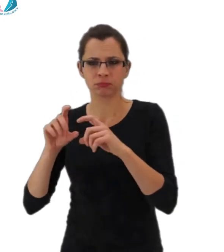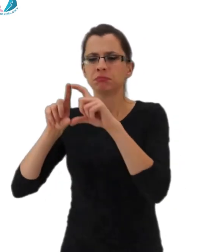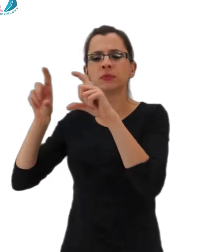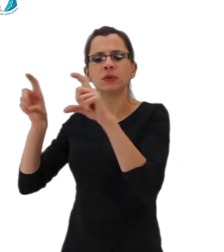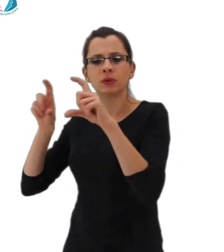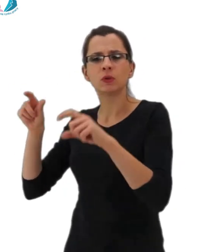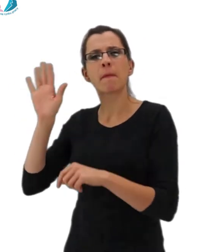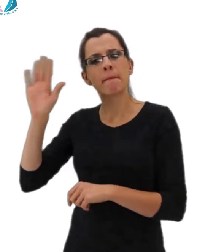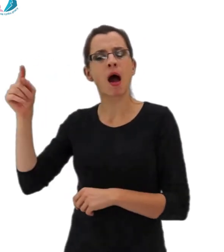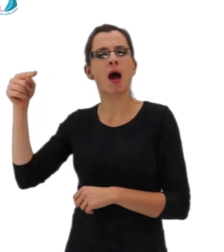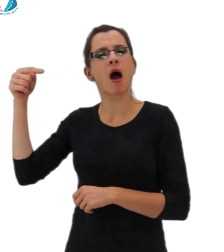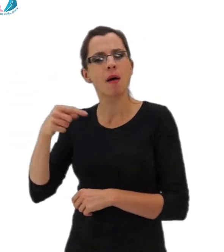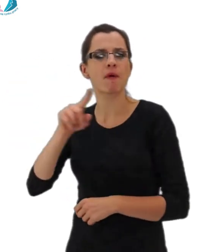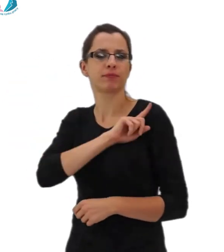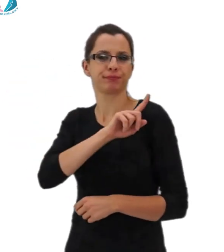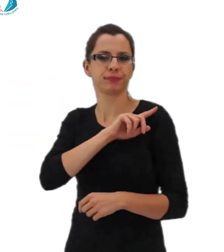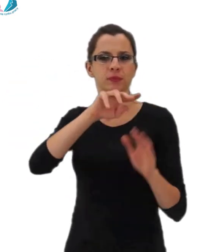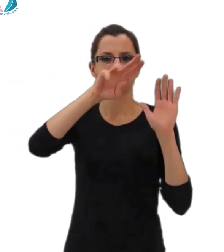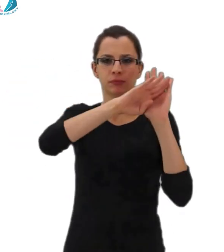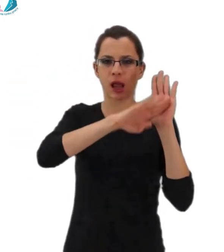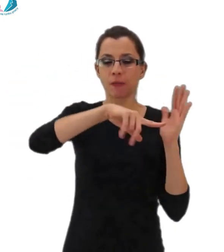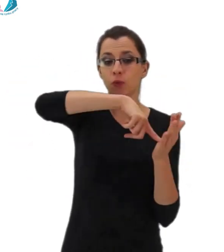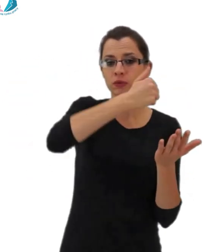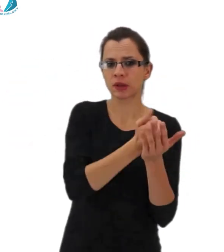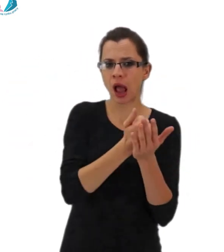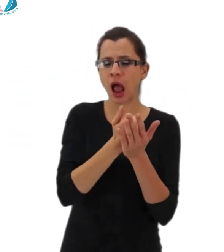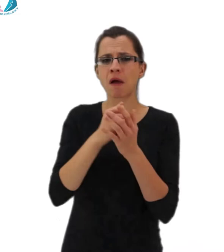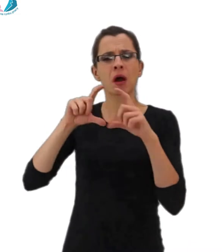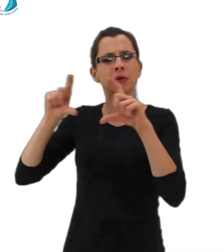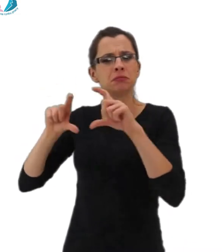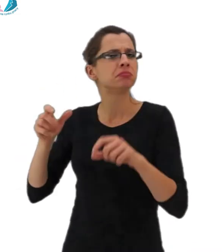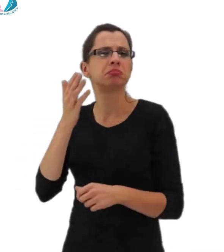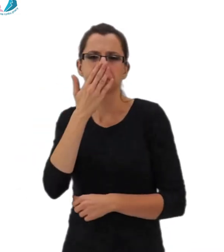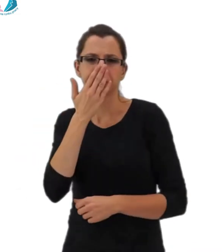Instytucje zobowiązane do przestrzegania przepisów, to: